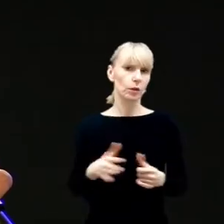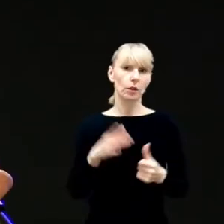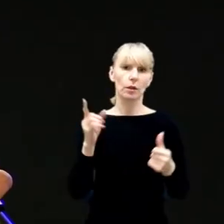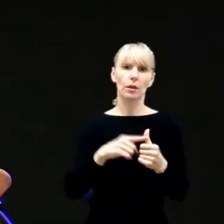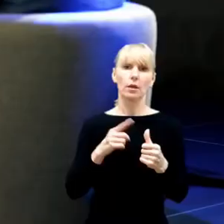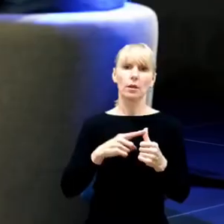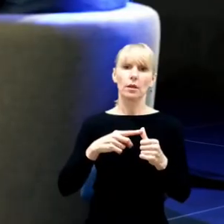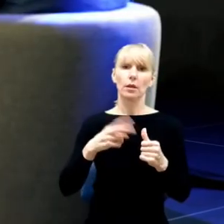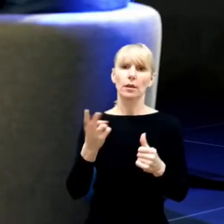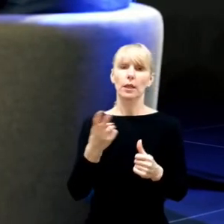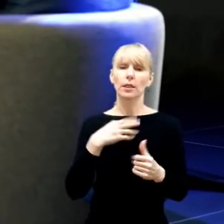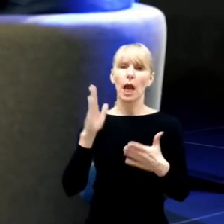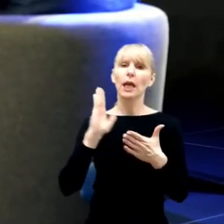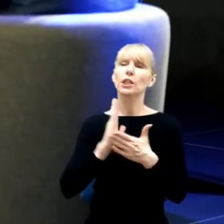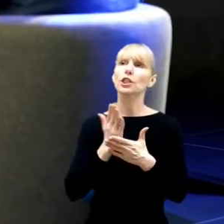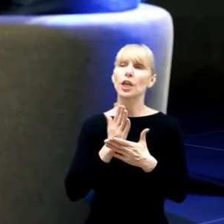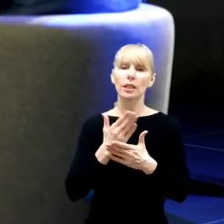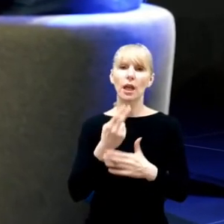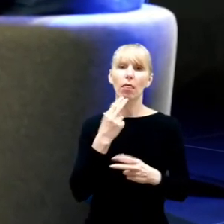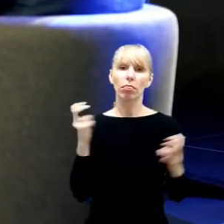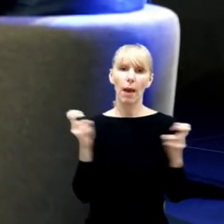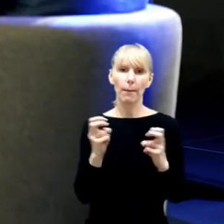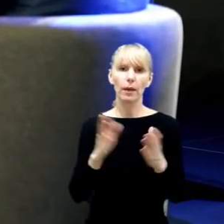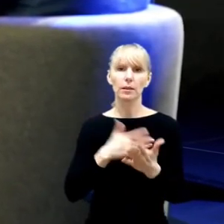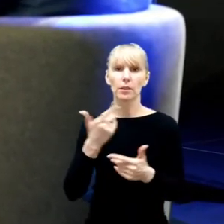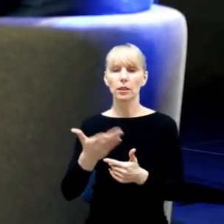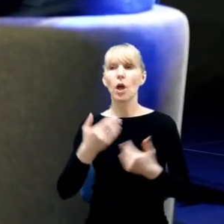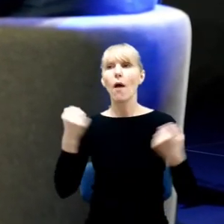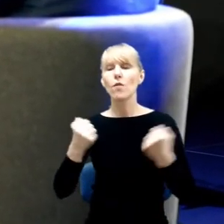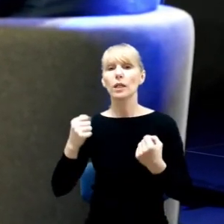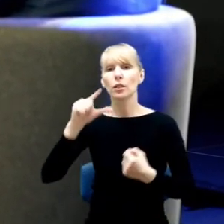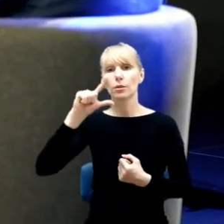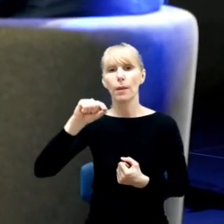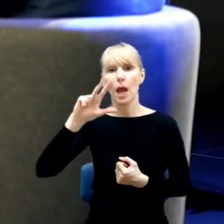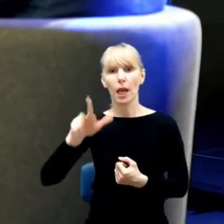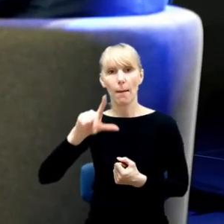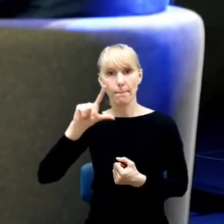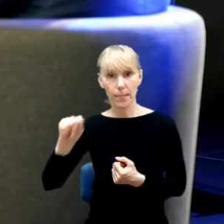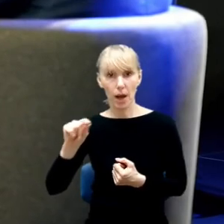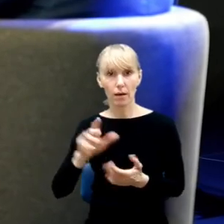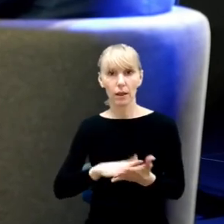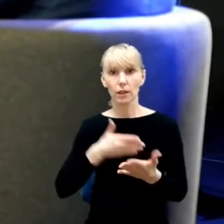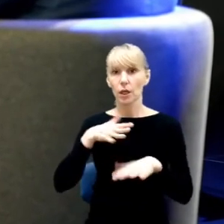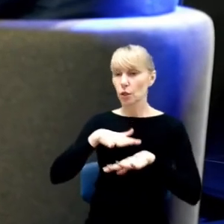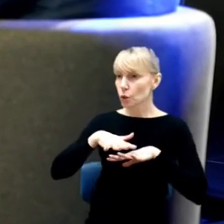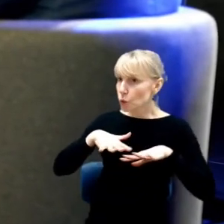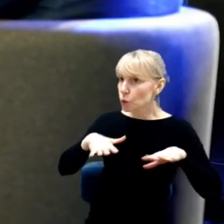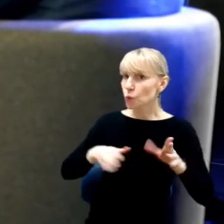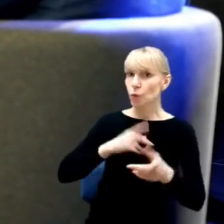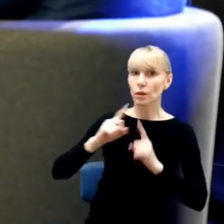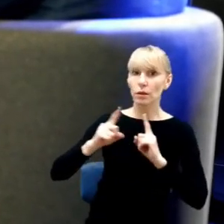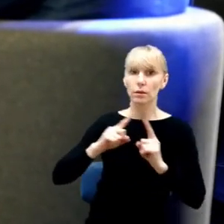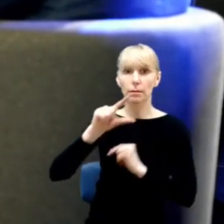będące własnością PKP, a więc też szereg rozmów zarówno z PKP, jak i z KOWR-em,